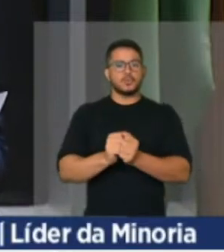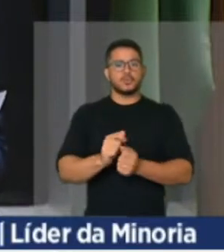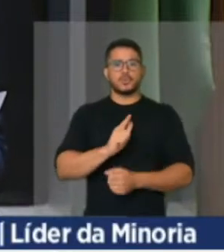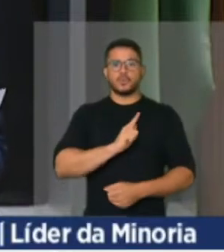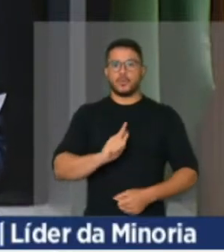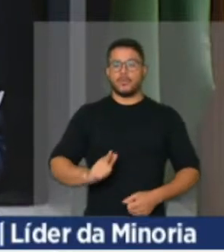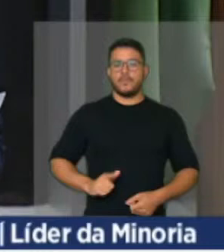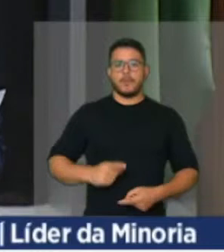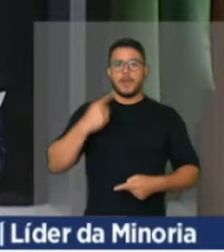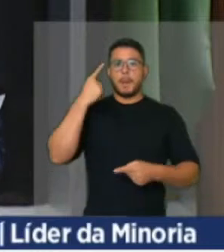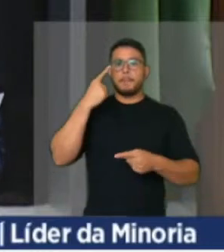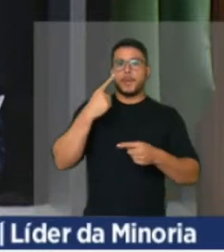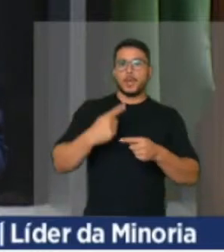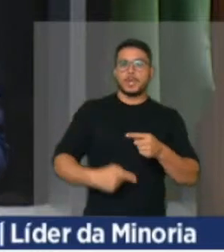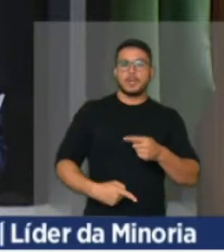FINANCEIRAS NO BRASIL OU NO EXTERIOR PASSÍVEIS DE SEREM